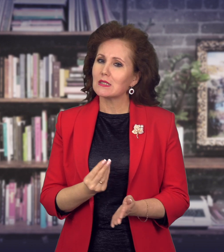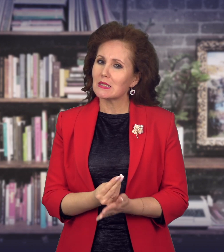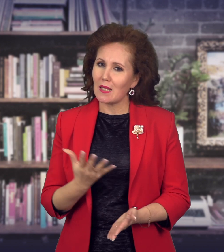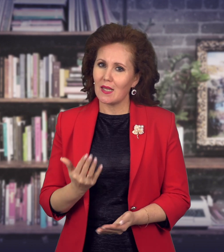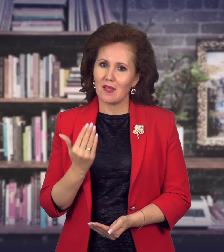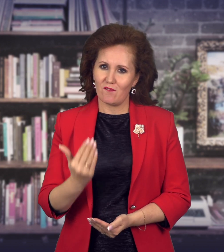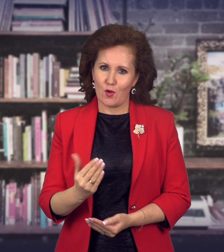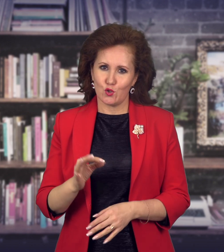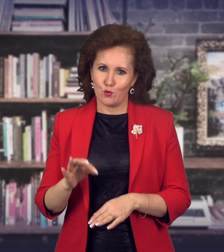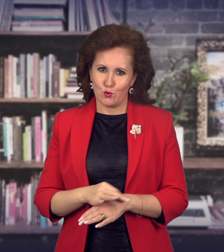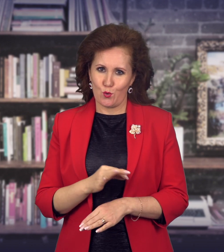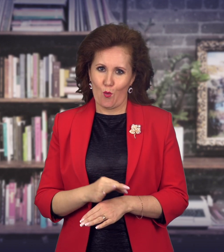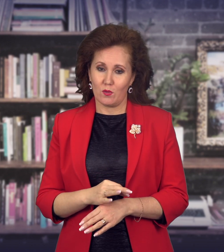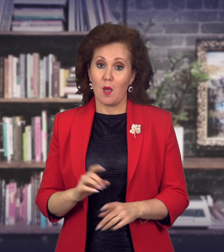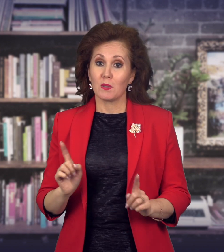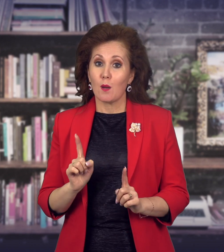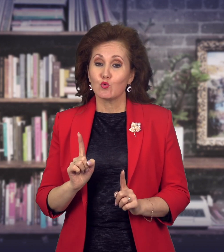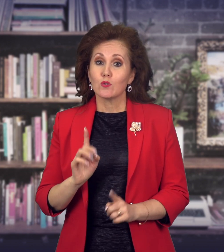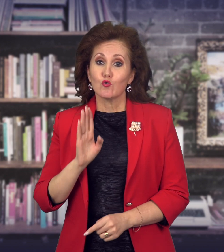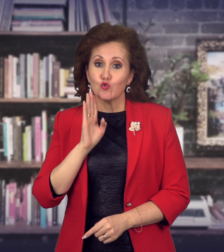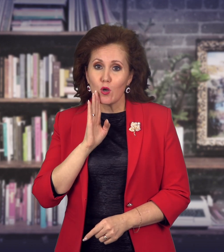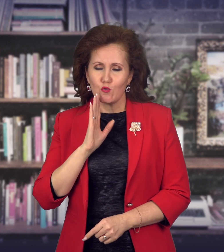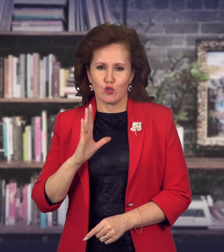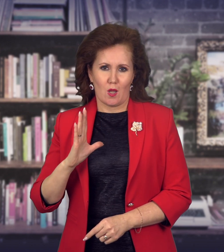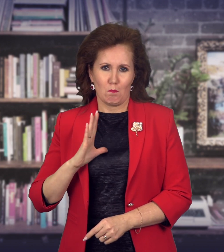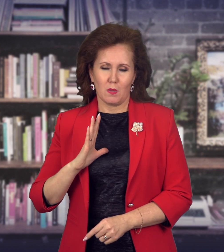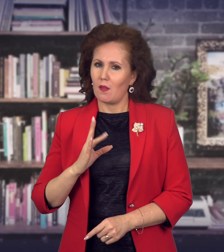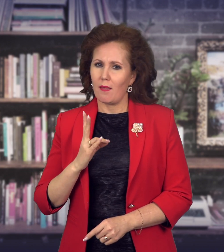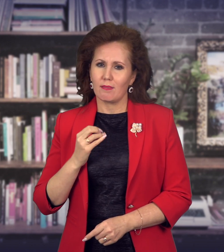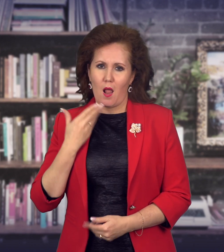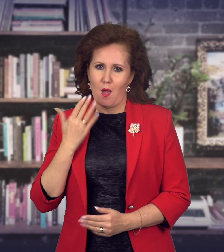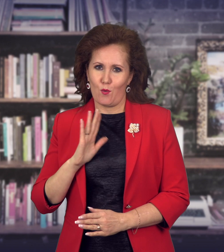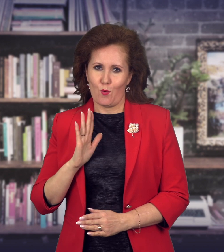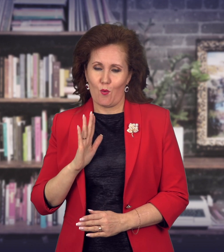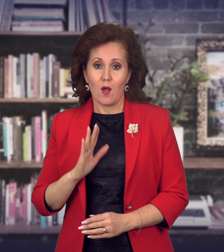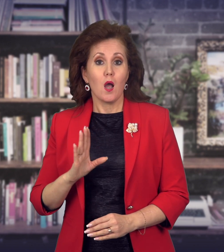Цените Ваших жён, потому что быть женщиной - это нелегко.